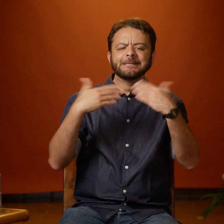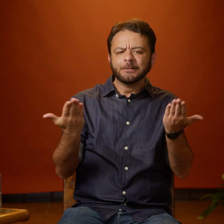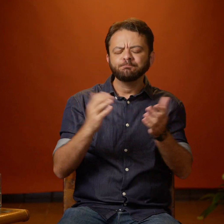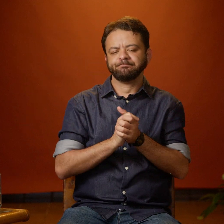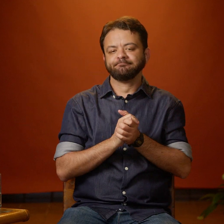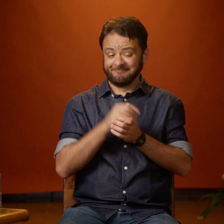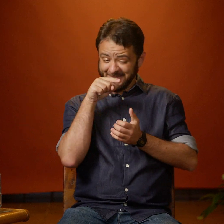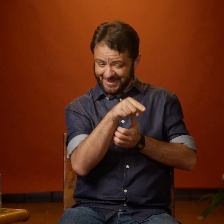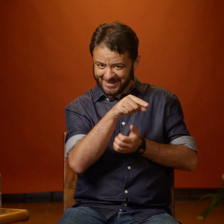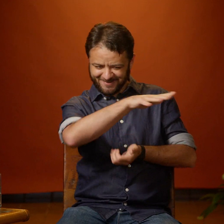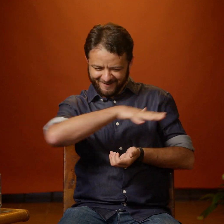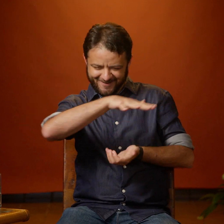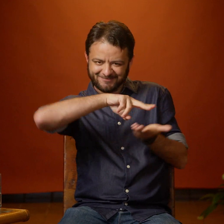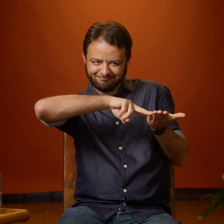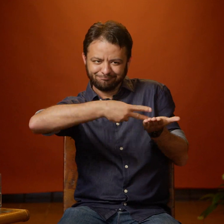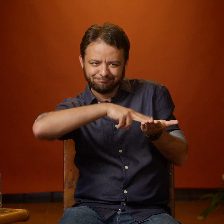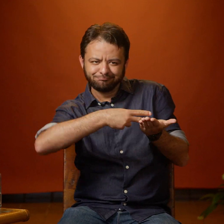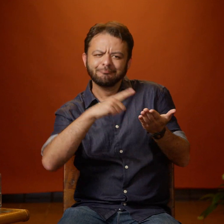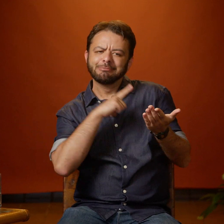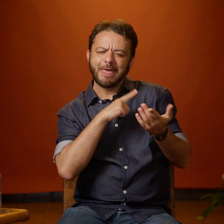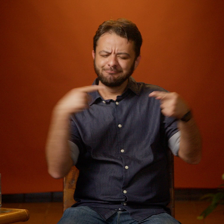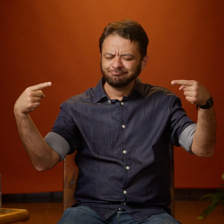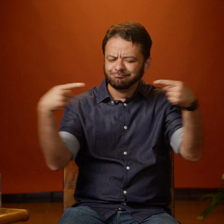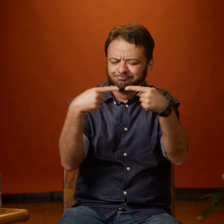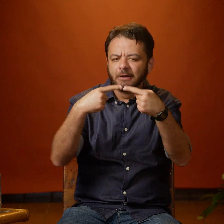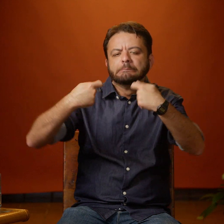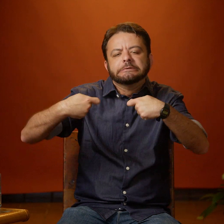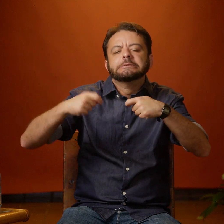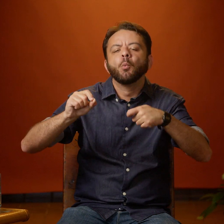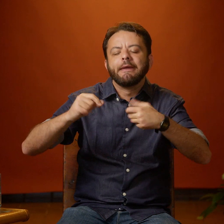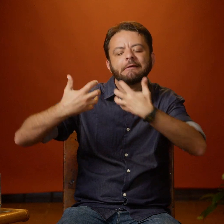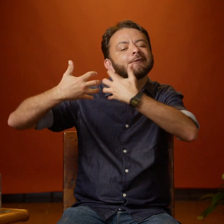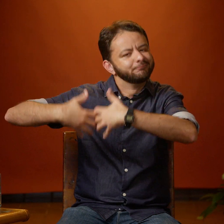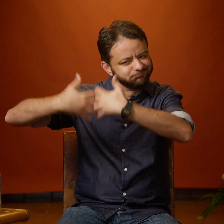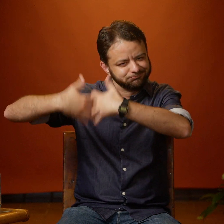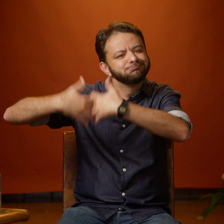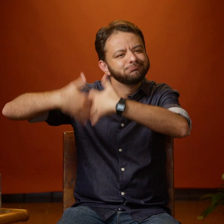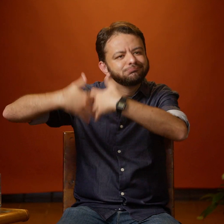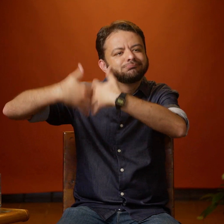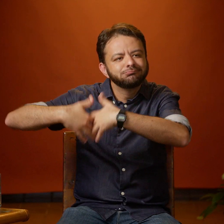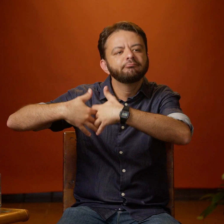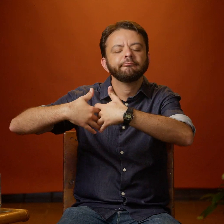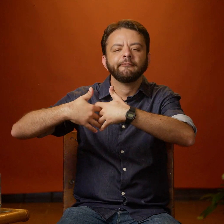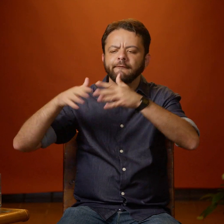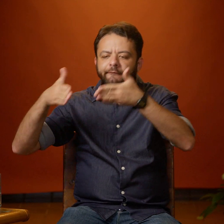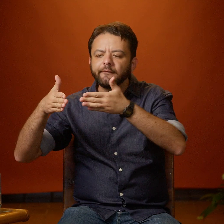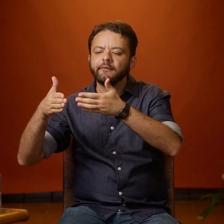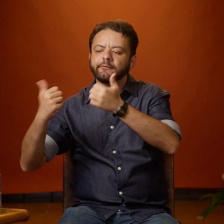Essa tradução precisa fazer parte da estrutura de o apoio técnico da linguística. Por isso que o profissional quer fazer a tradução.